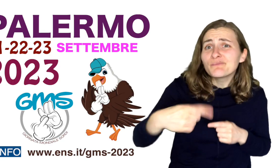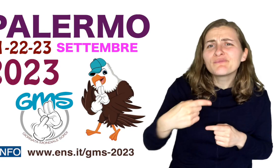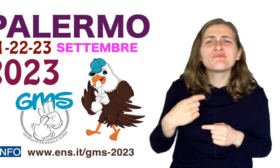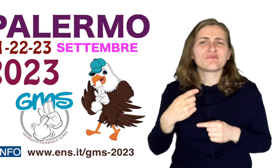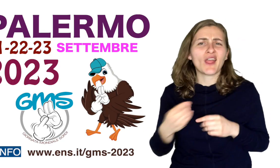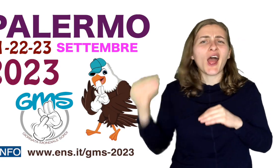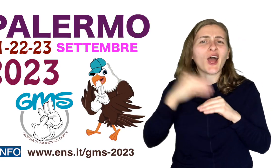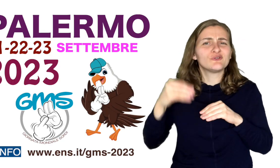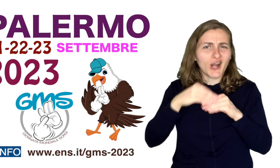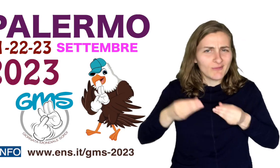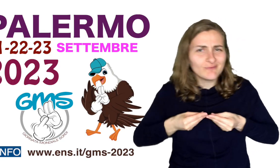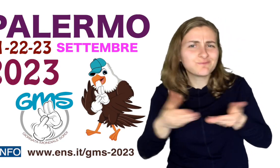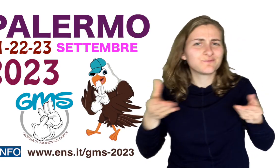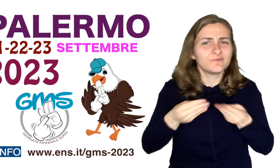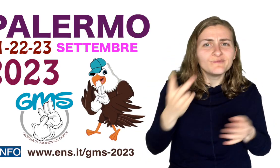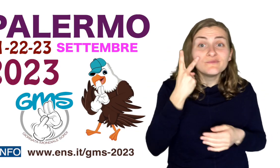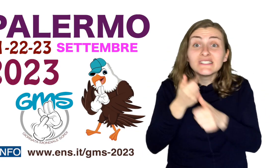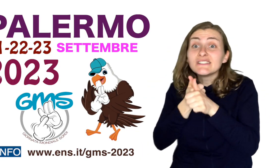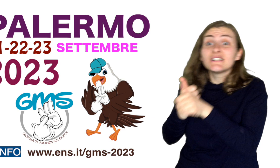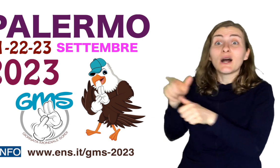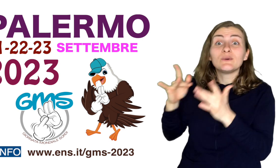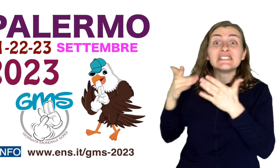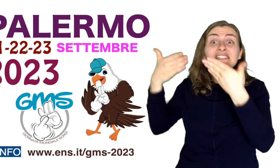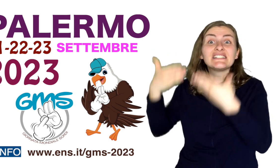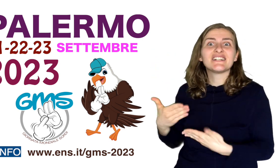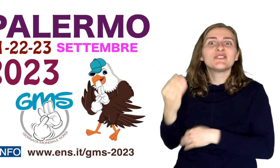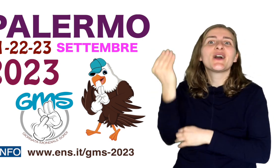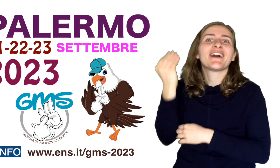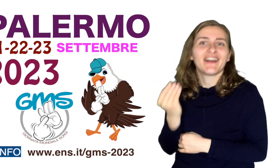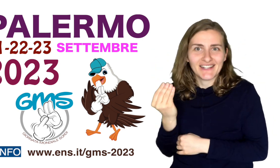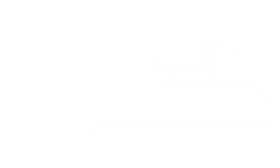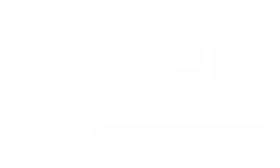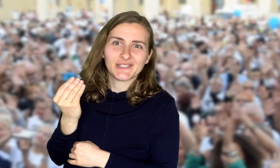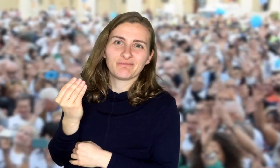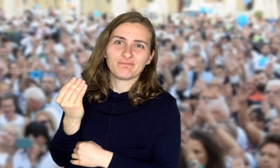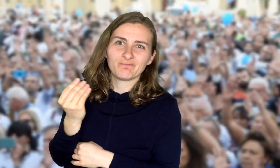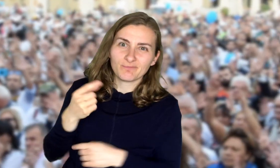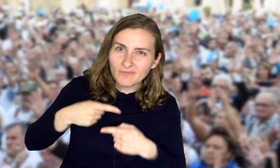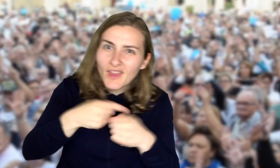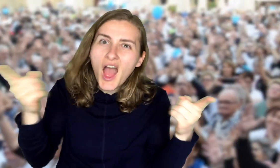Tutte le informazioni saranno pubblicate sul sito ufficiale ens.it in una pagina dedicata alla #GMS2023 attualmente in lavorazione.